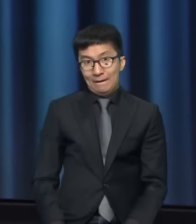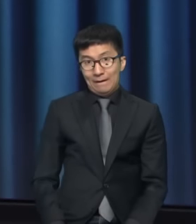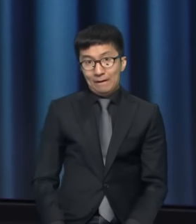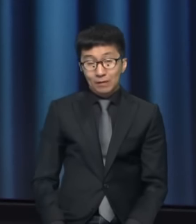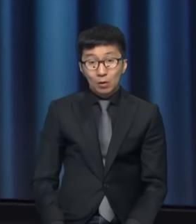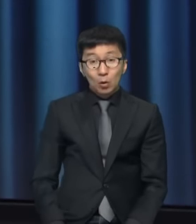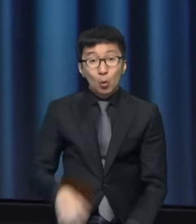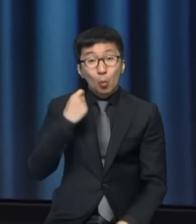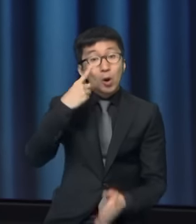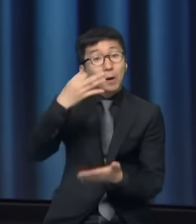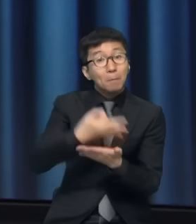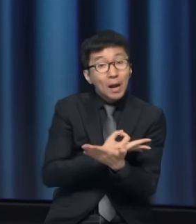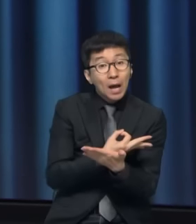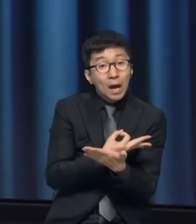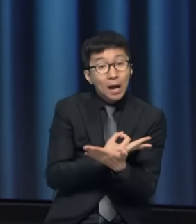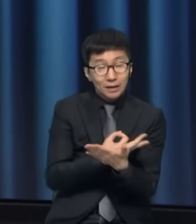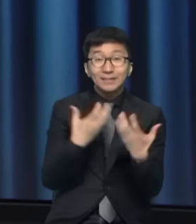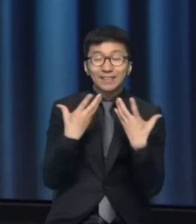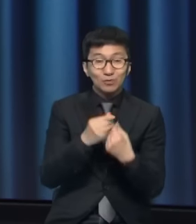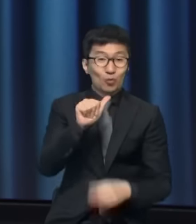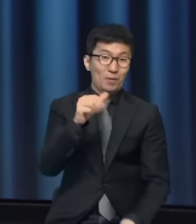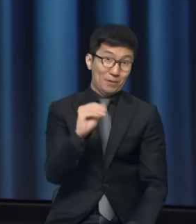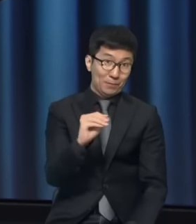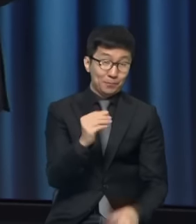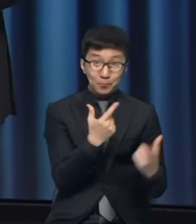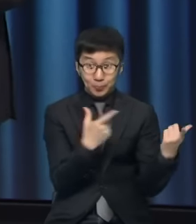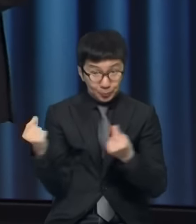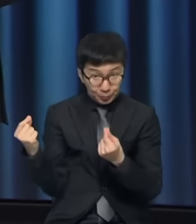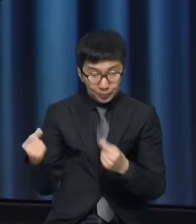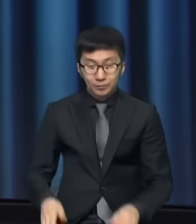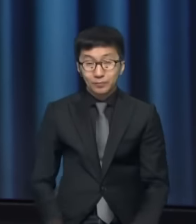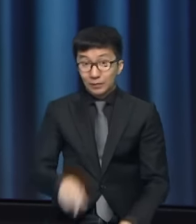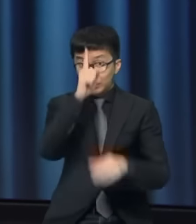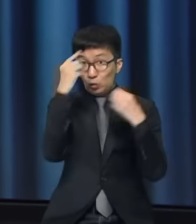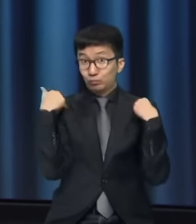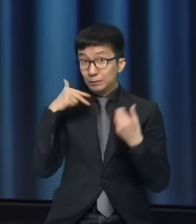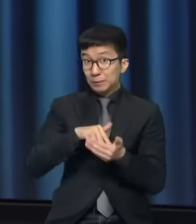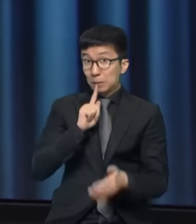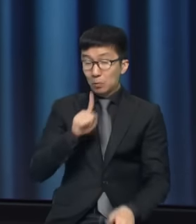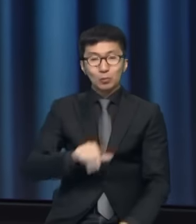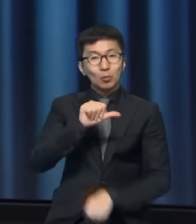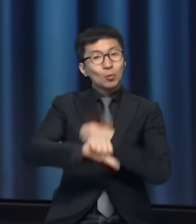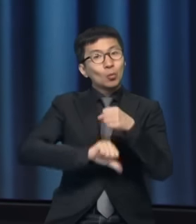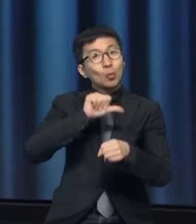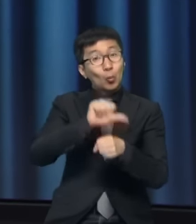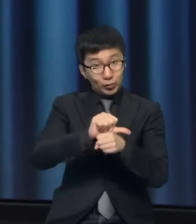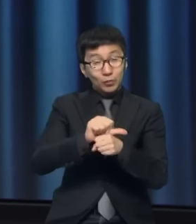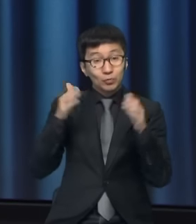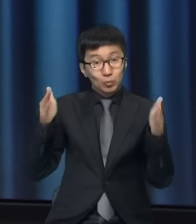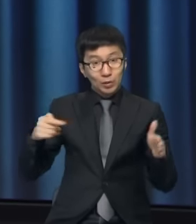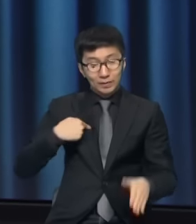원으로 똑같다고 가정할 때 정부안 대로라면 앞으로 5년 동안 저는 2,850만